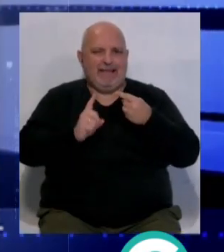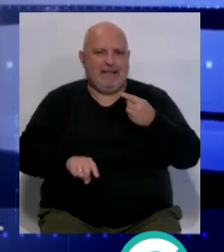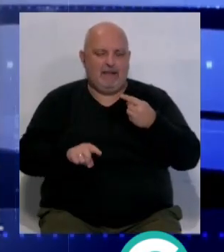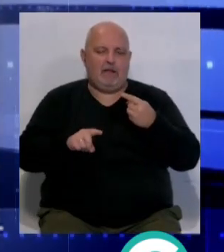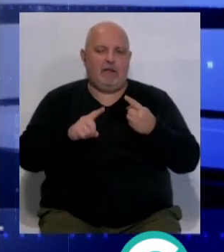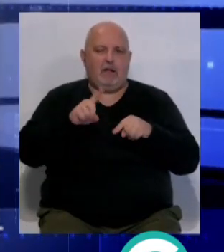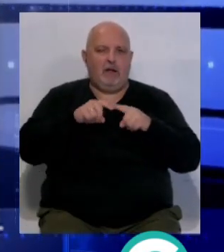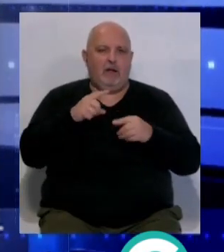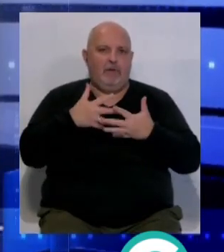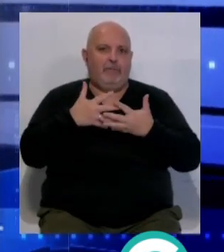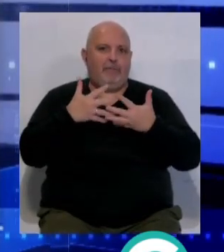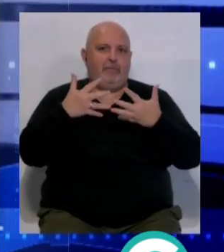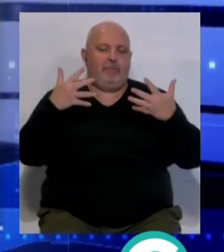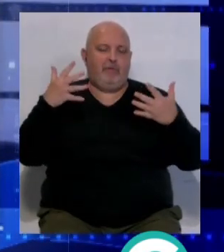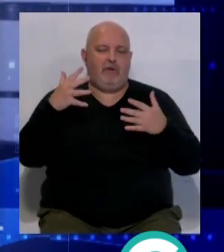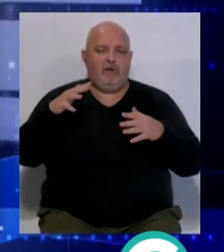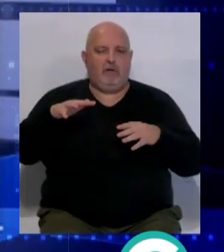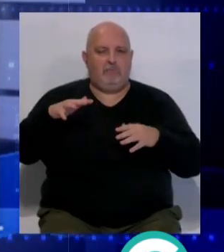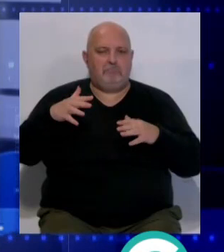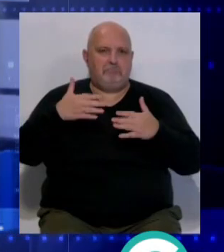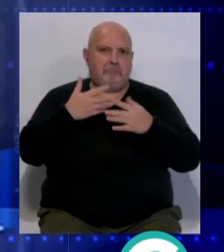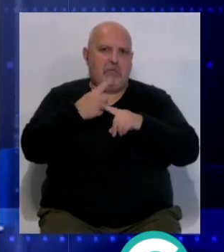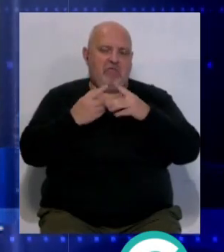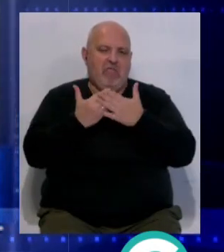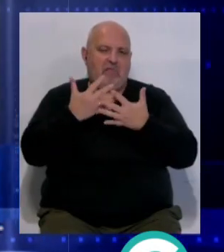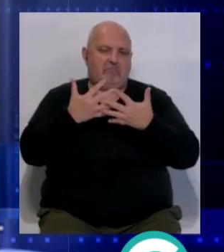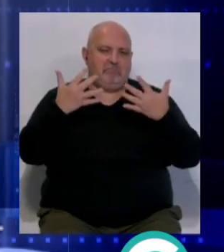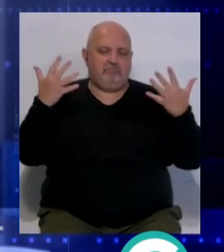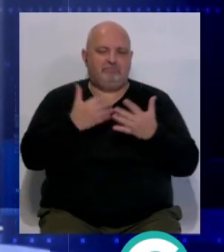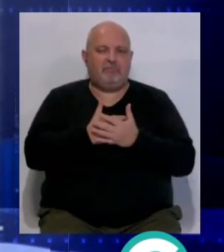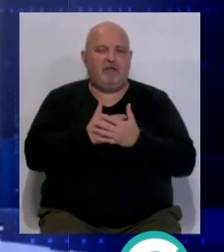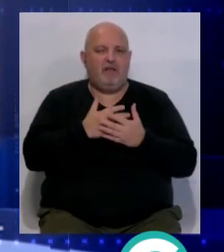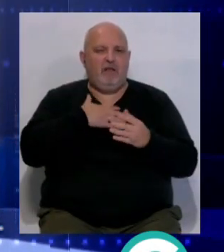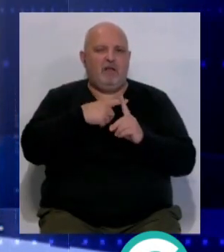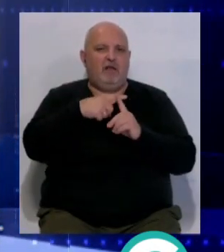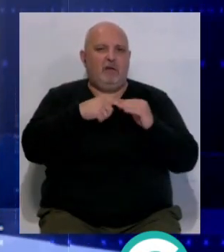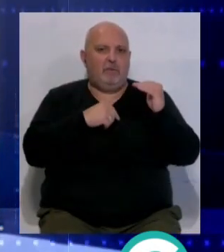abriéndose claros desde el oeste a partir del mediodía las temperaturas en descenso y los